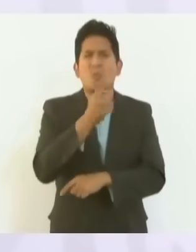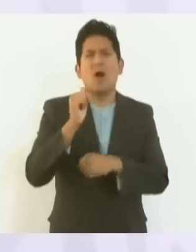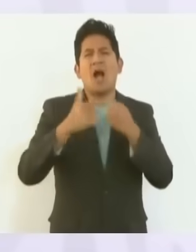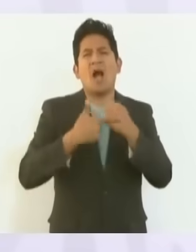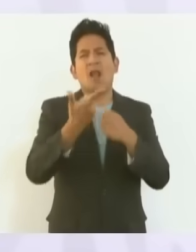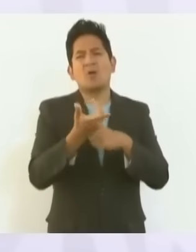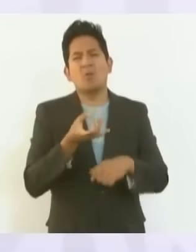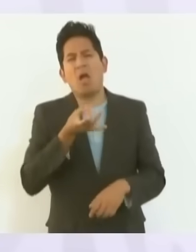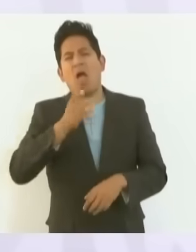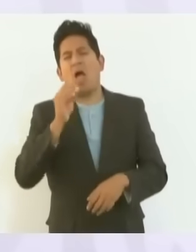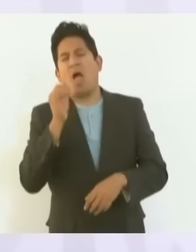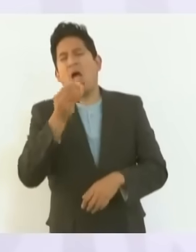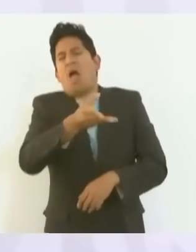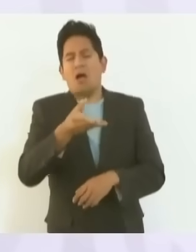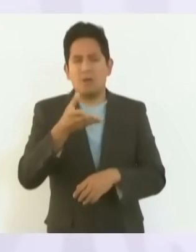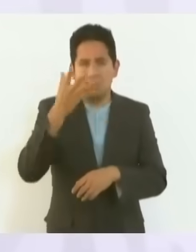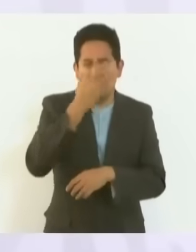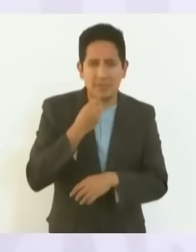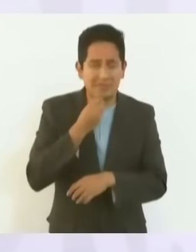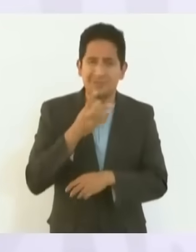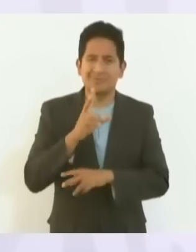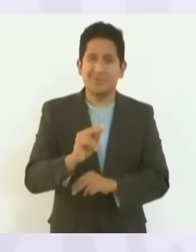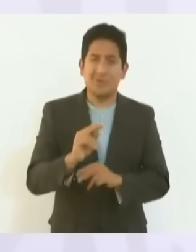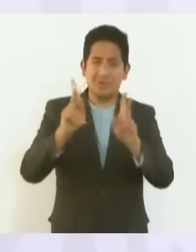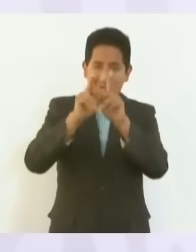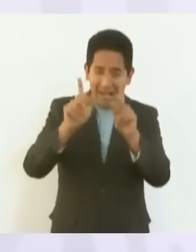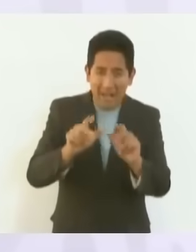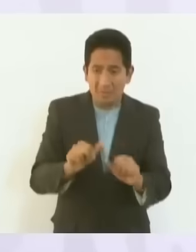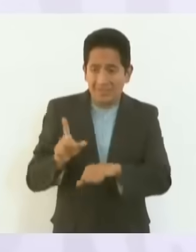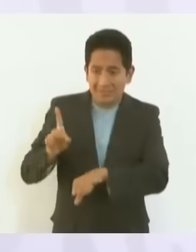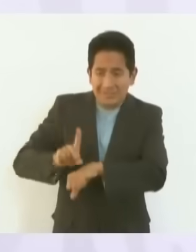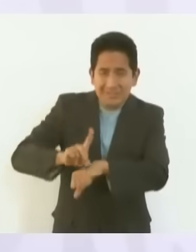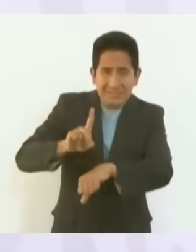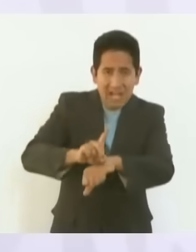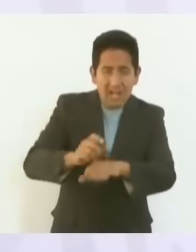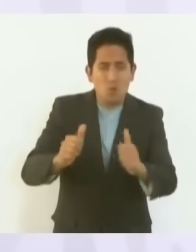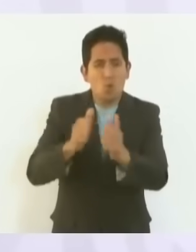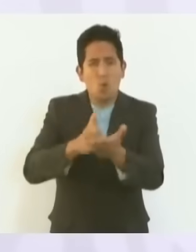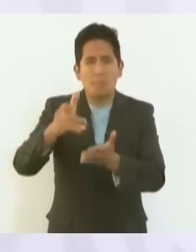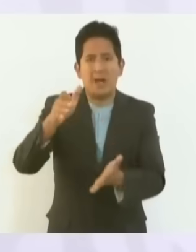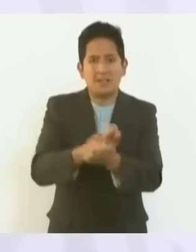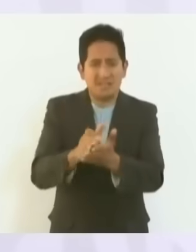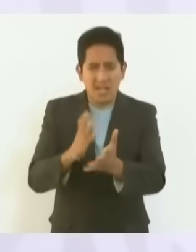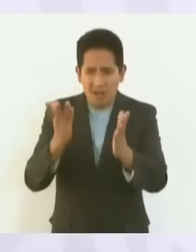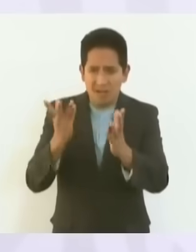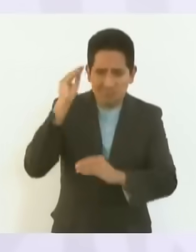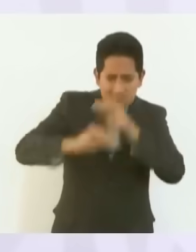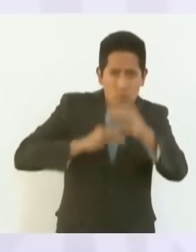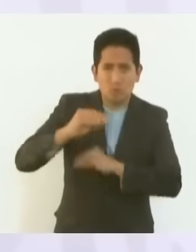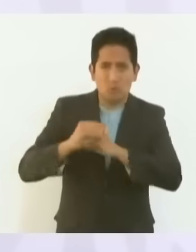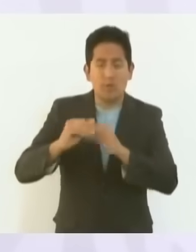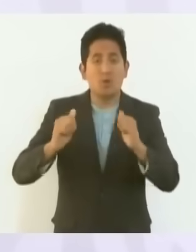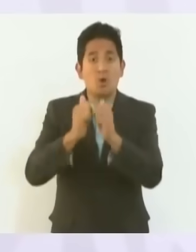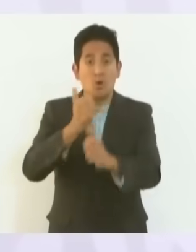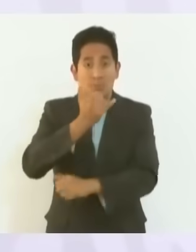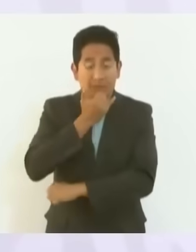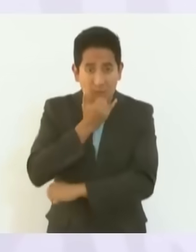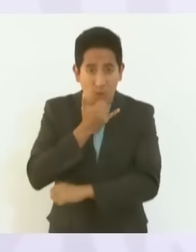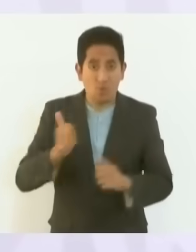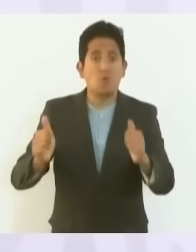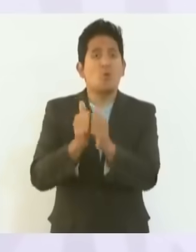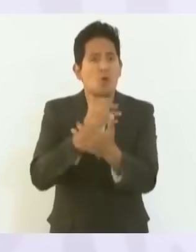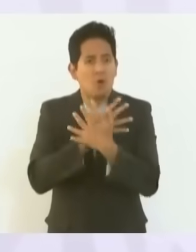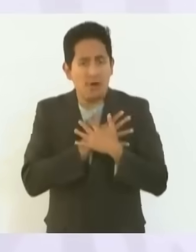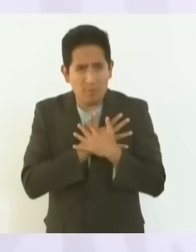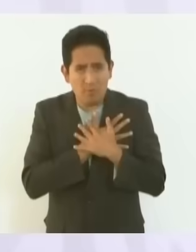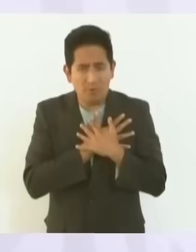vida. La paz se construye cada día con valentía. con perdón, con amor. No es ausencia de conflicto,